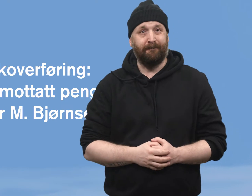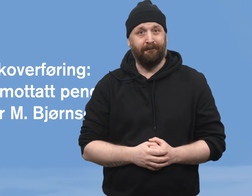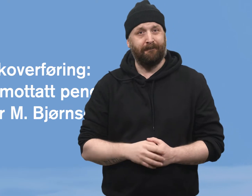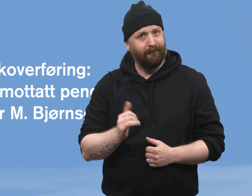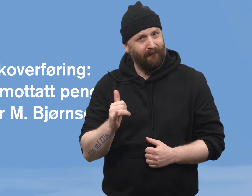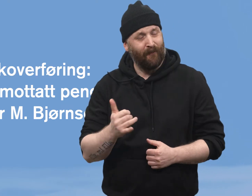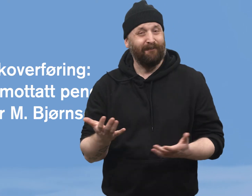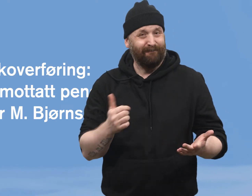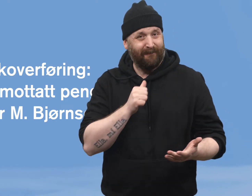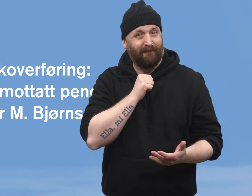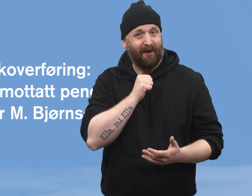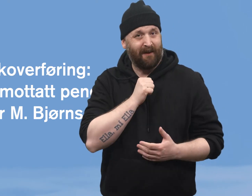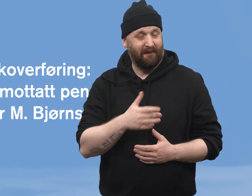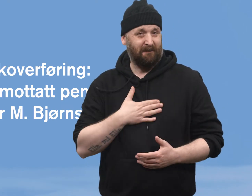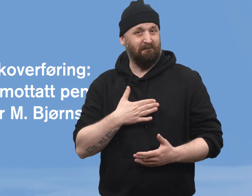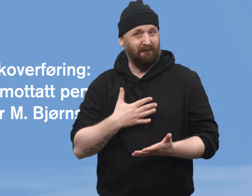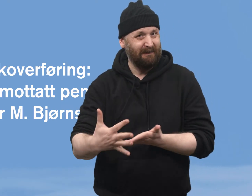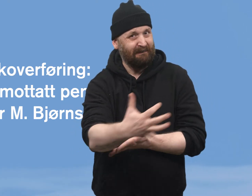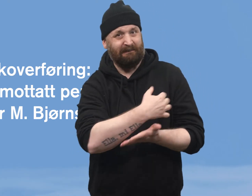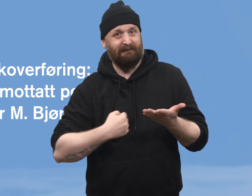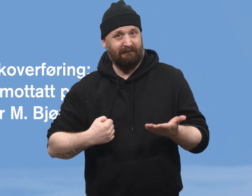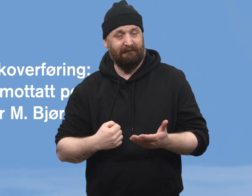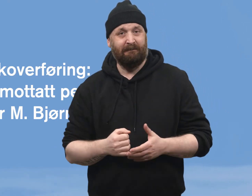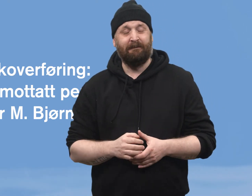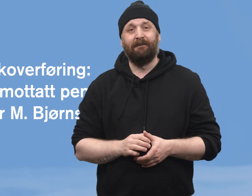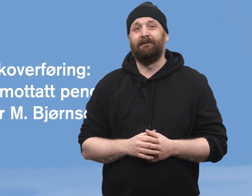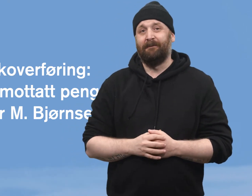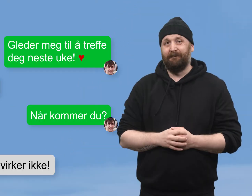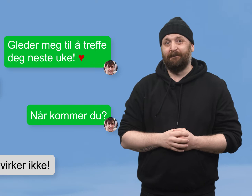Kriminelle gjør som regel dette for økonomisk vinning.